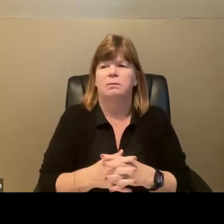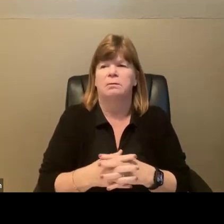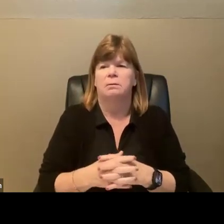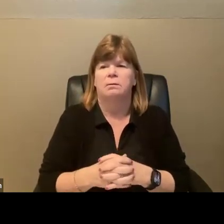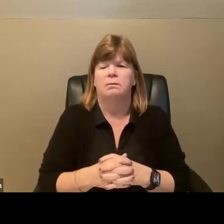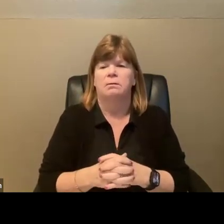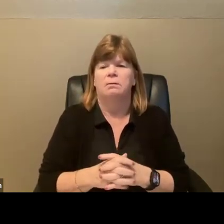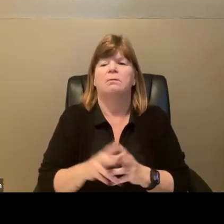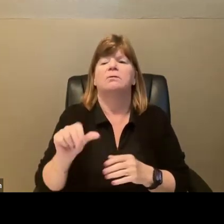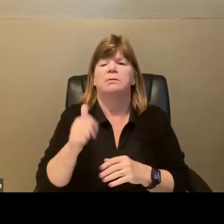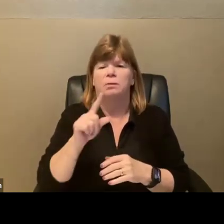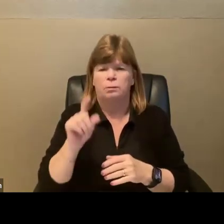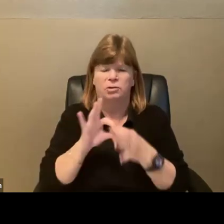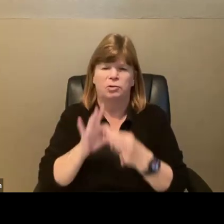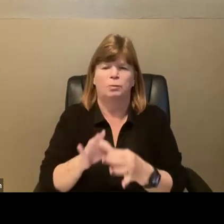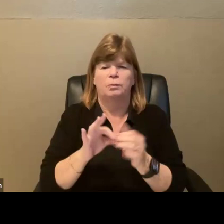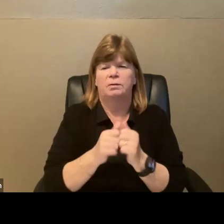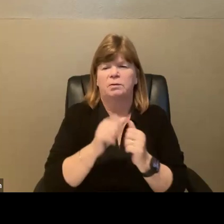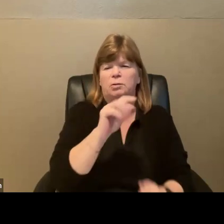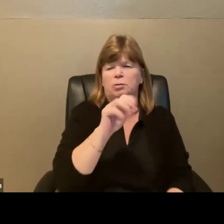Hay otra pregunta sobre el tono y la tensión. Ya hablamos de eso.